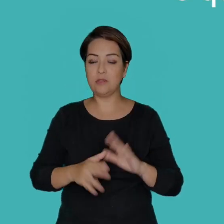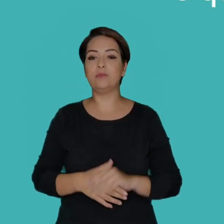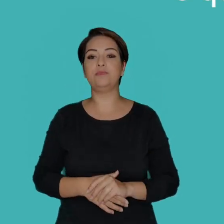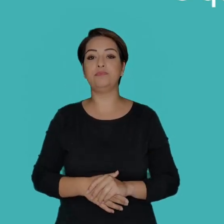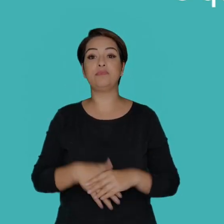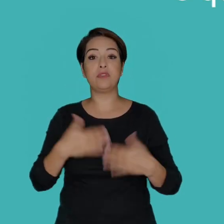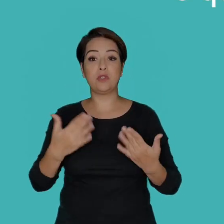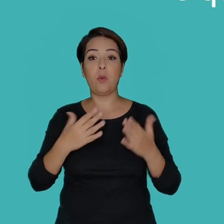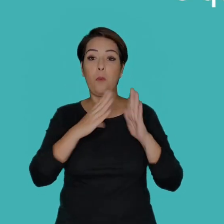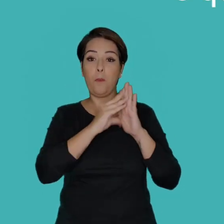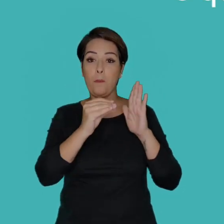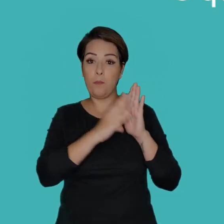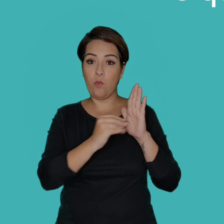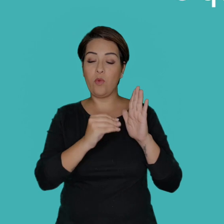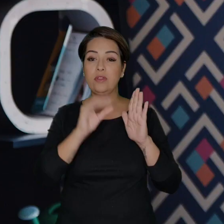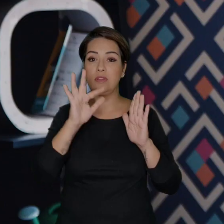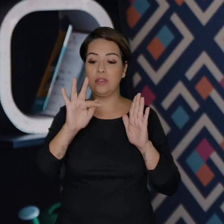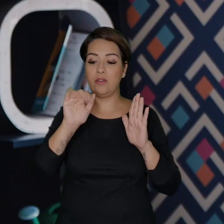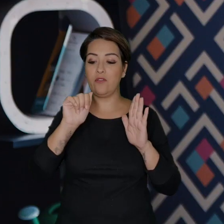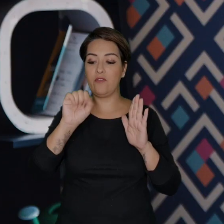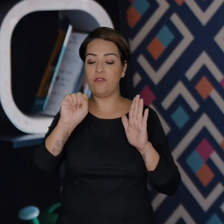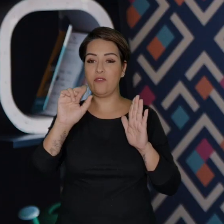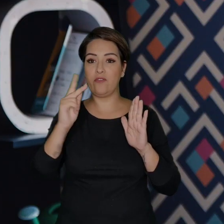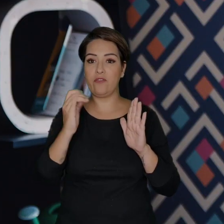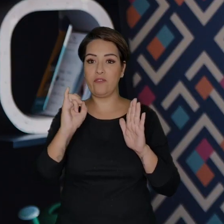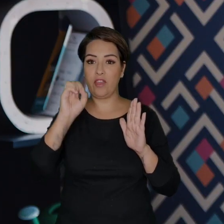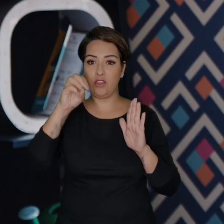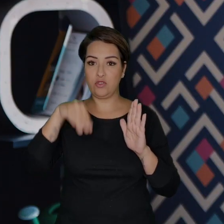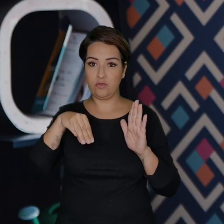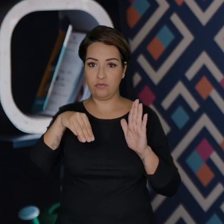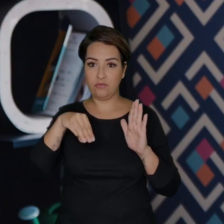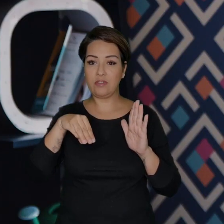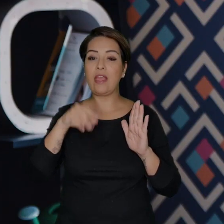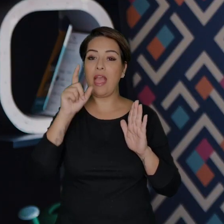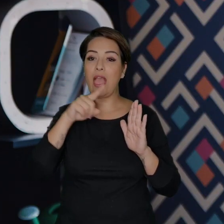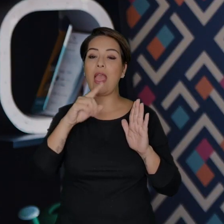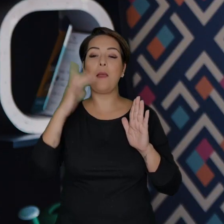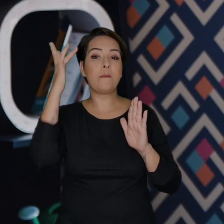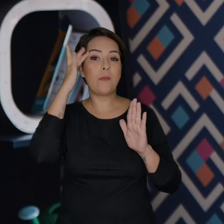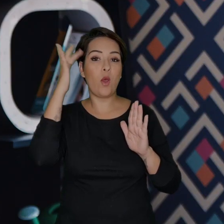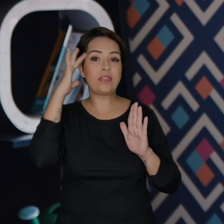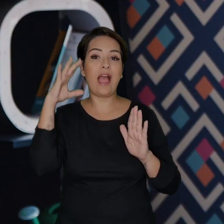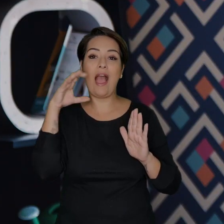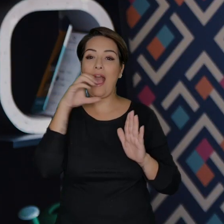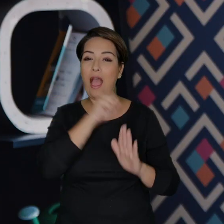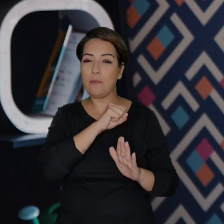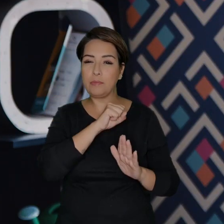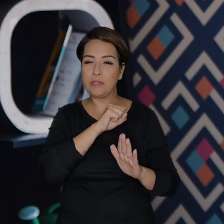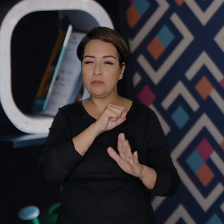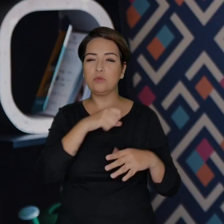O modelo fast fashion, com tradução literal, é uma moda rápida.